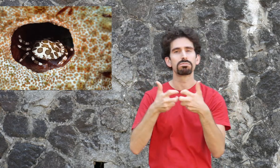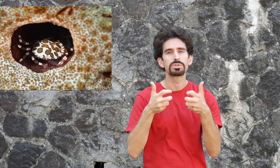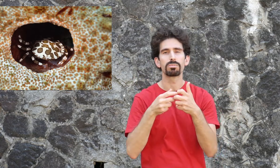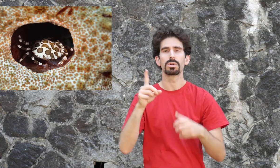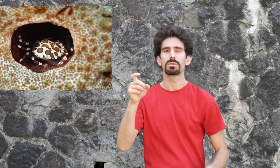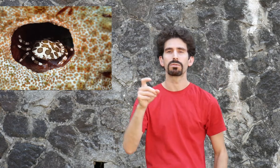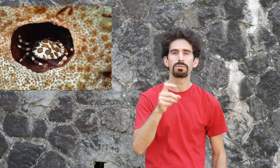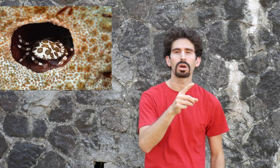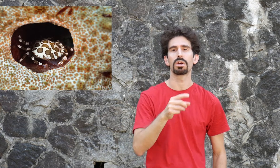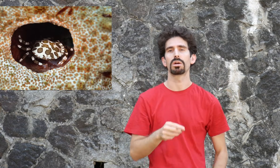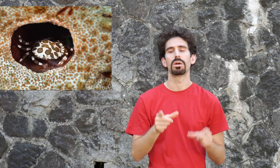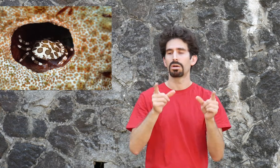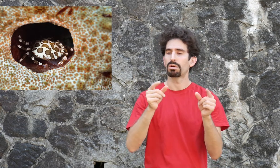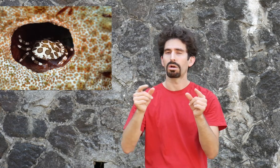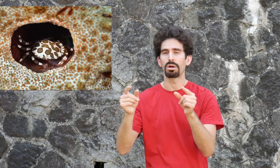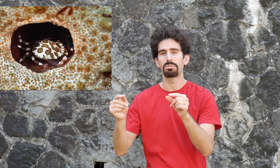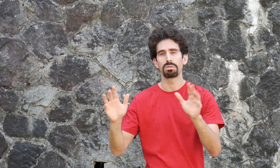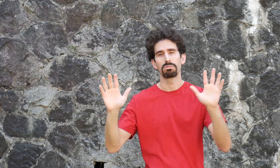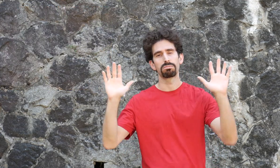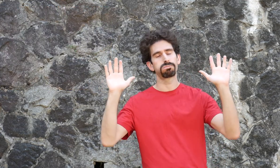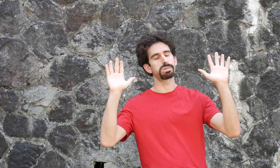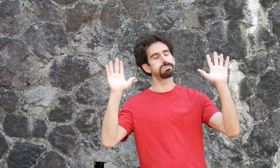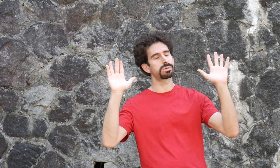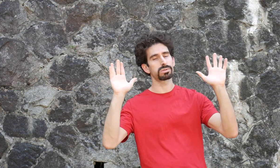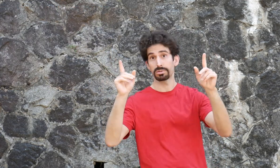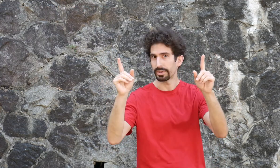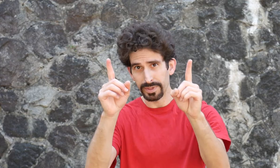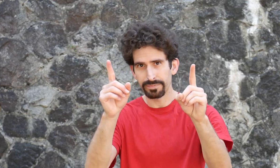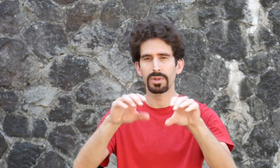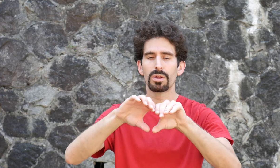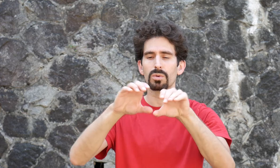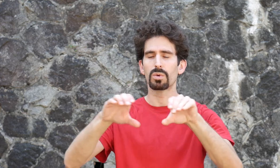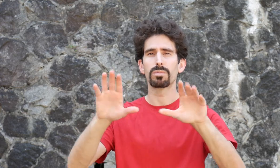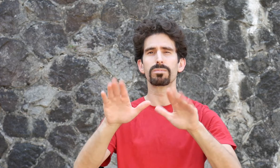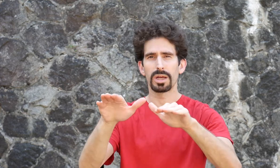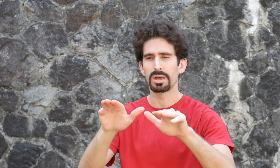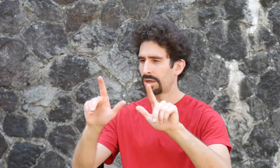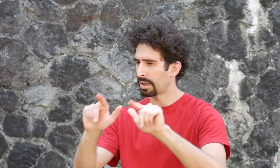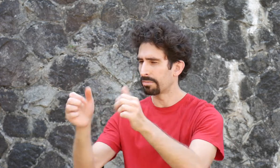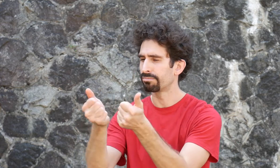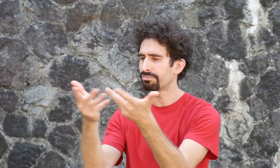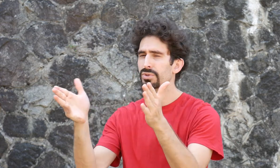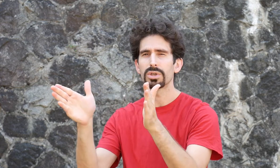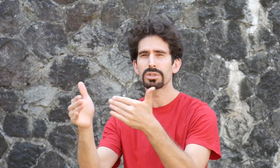Par exemple, les nématodes, les crabes... Mais ! Certaines espèces d'holothurie